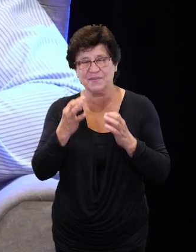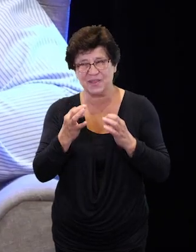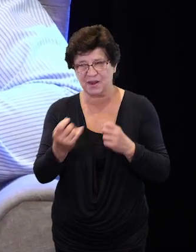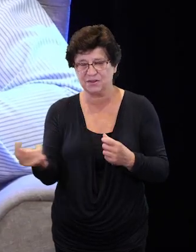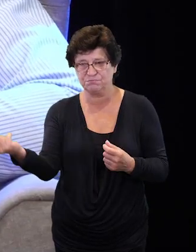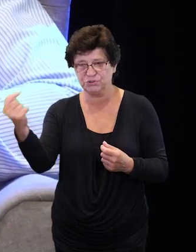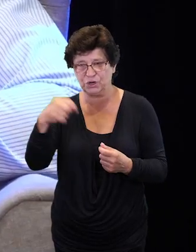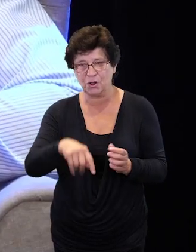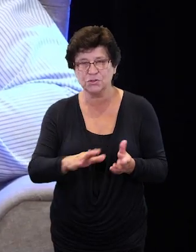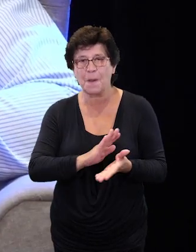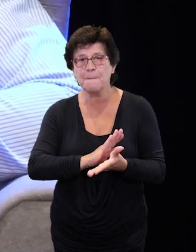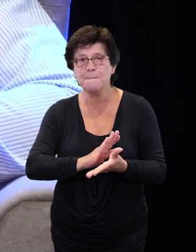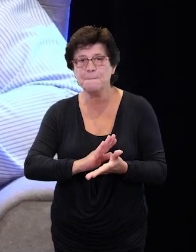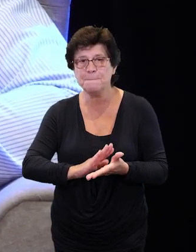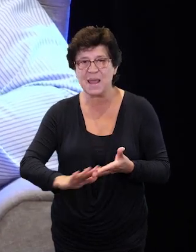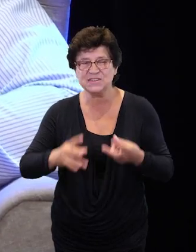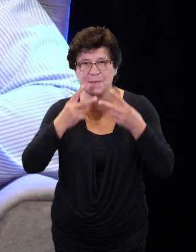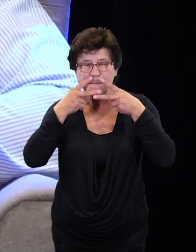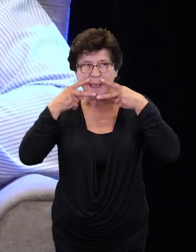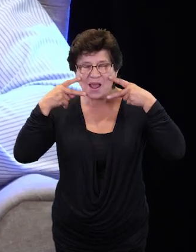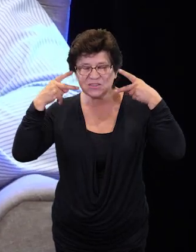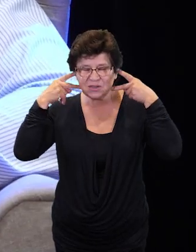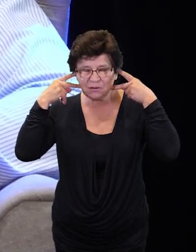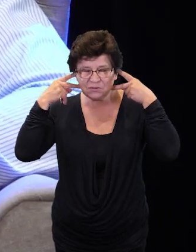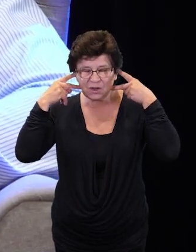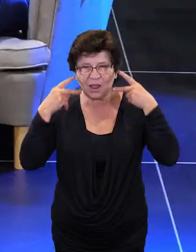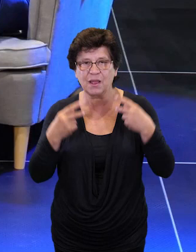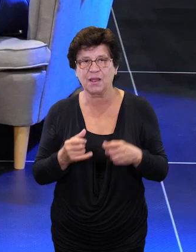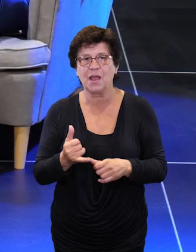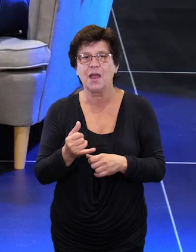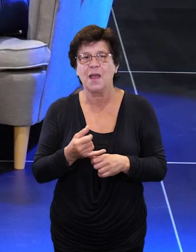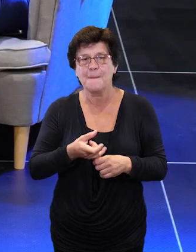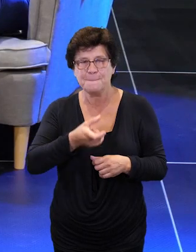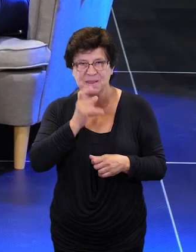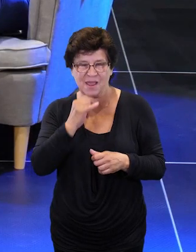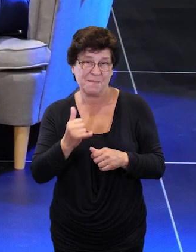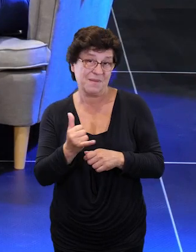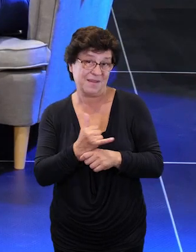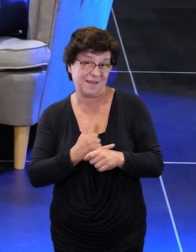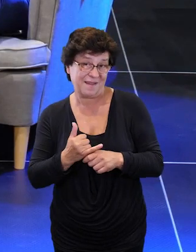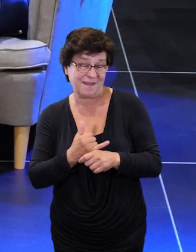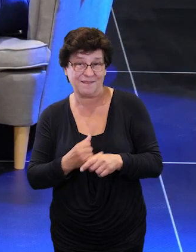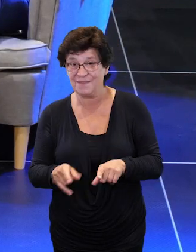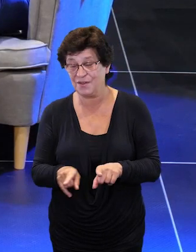więc pijemy czasem kawkę w gabinecie. To proszę udzielić nam rady.